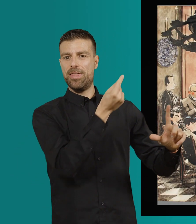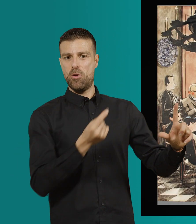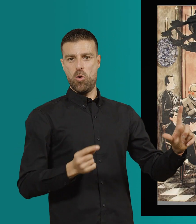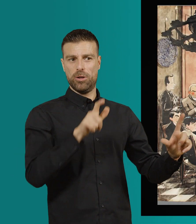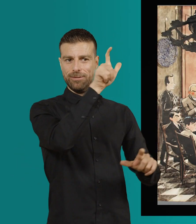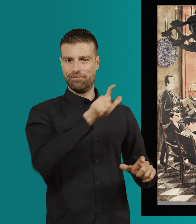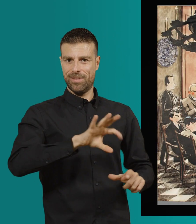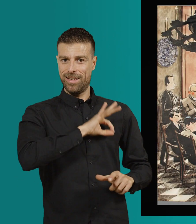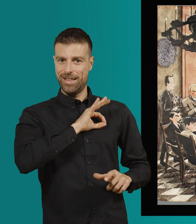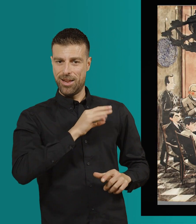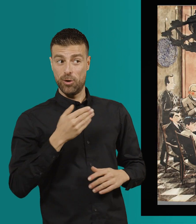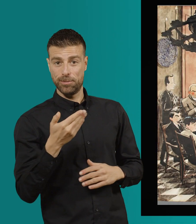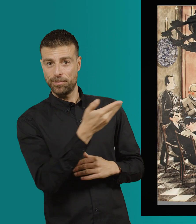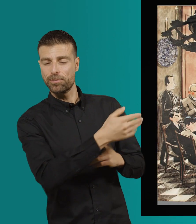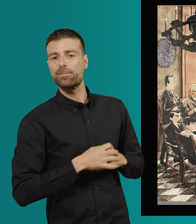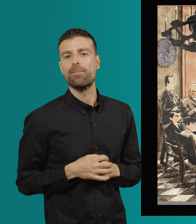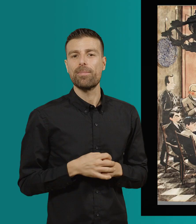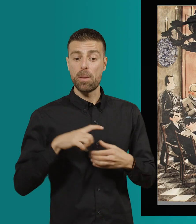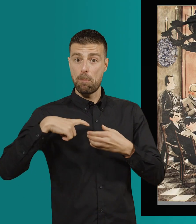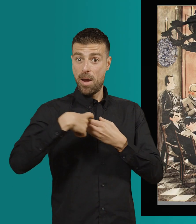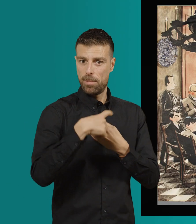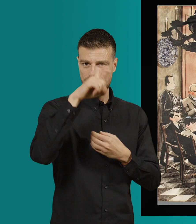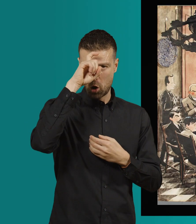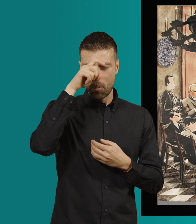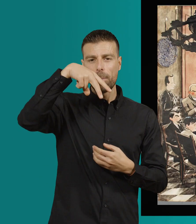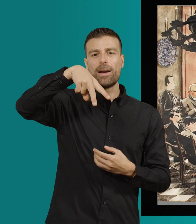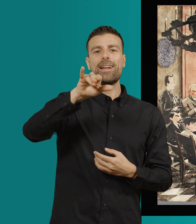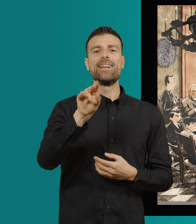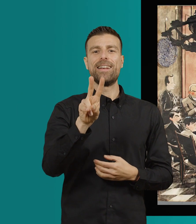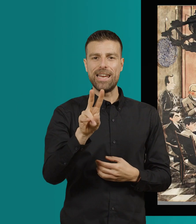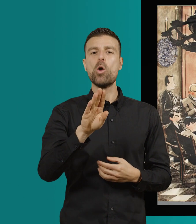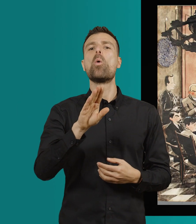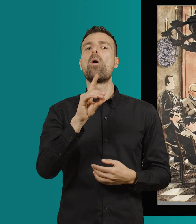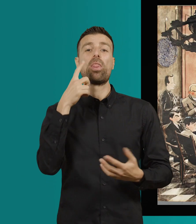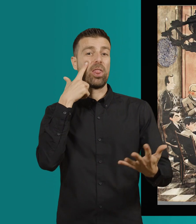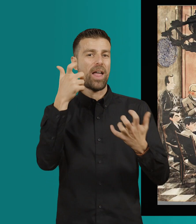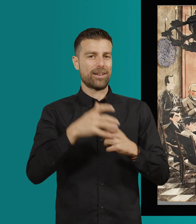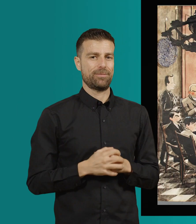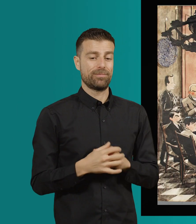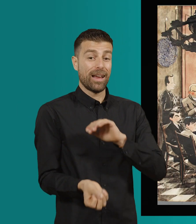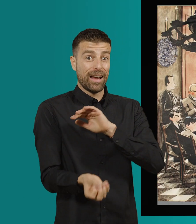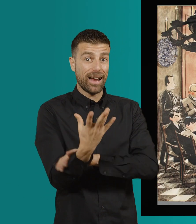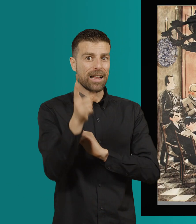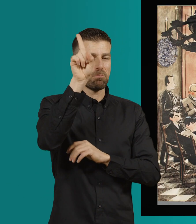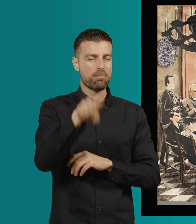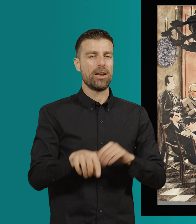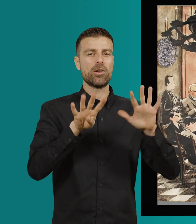els membres del Niu d'Art. Fundat el 1915, el Niu d'Art va aplegar la intel·lectualitat